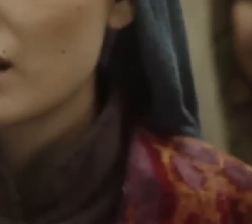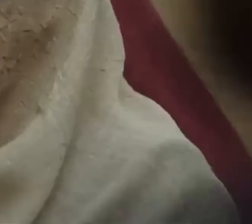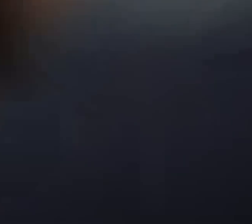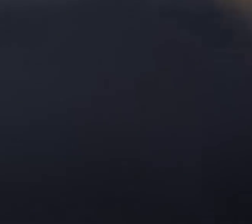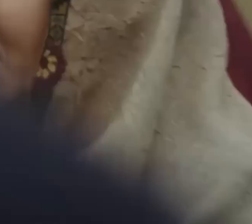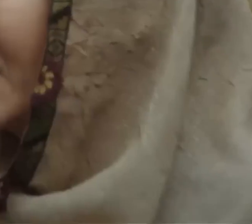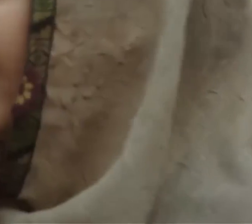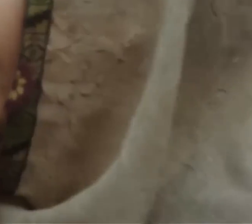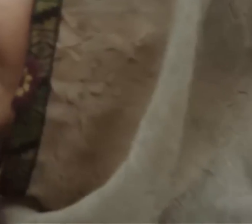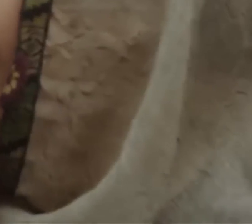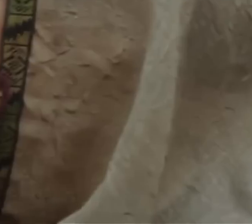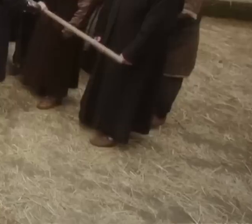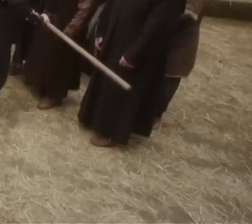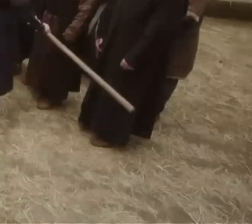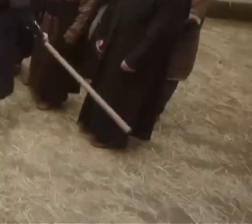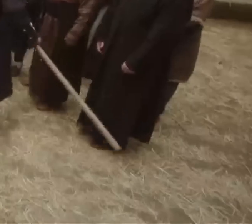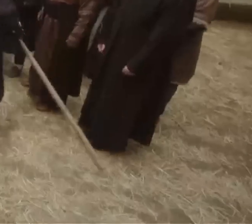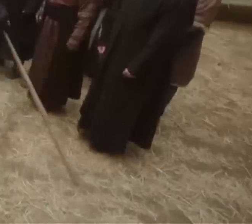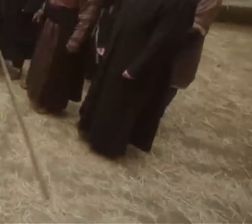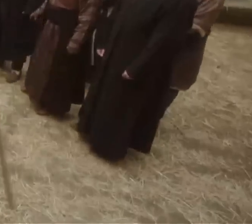(Anlaşılmayan kalabalık sesleri)